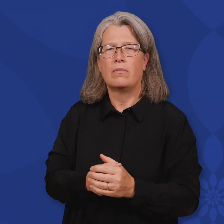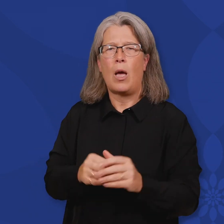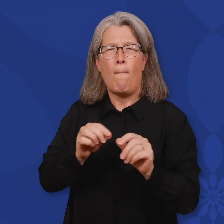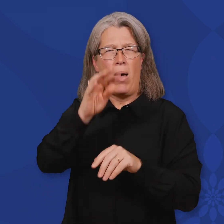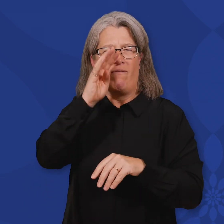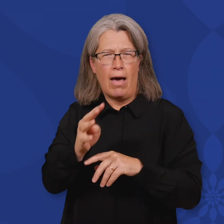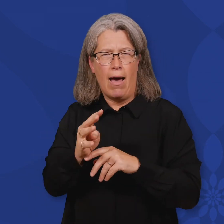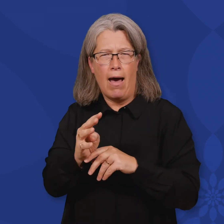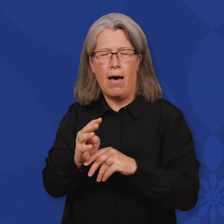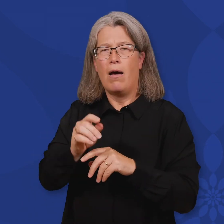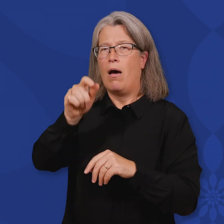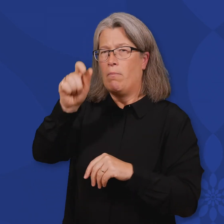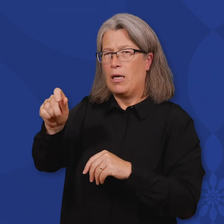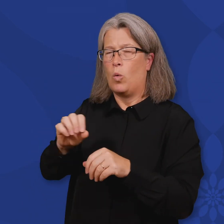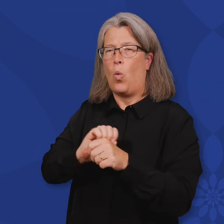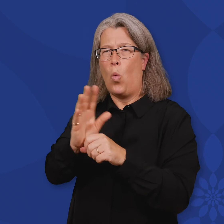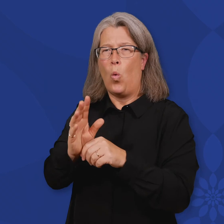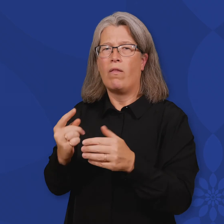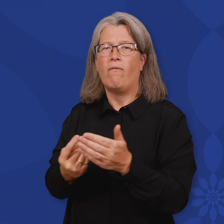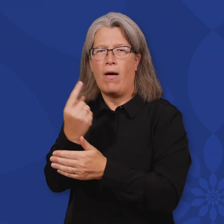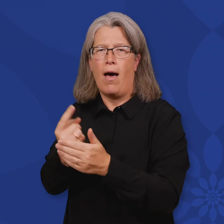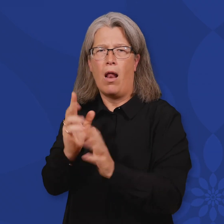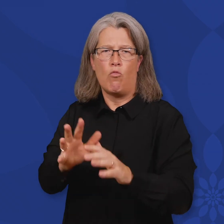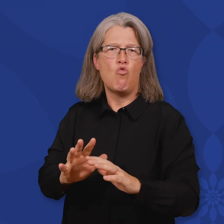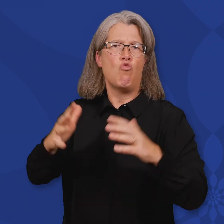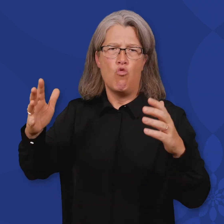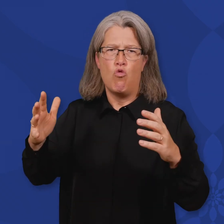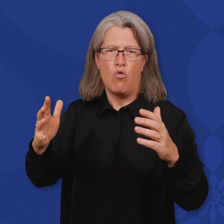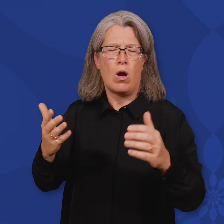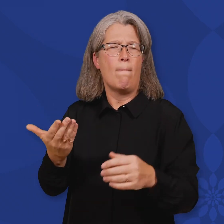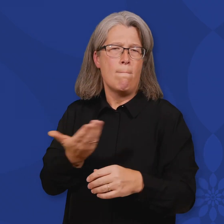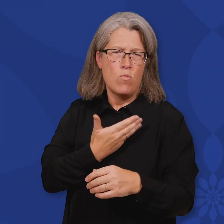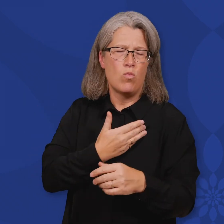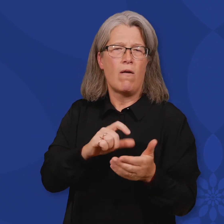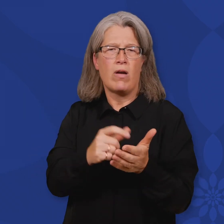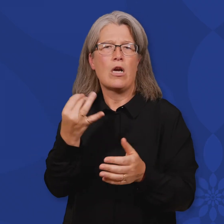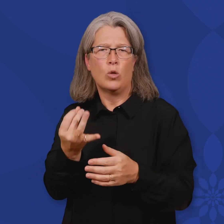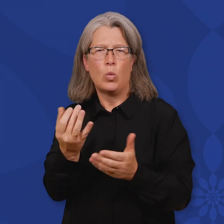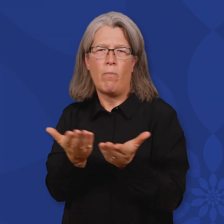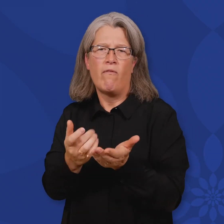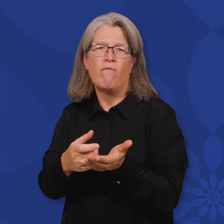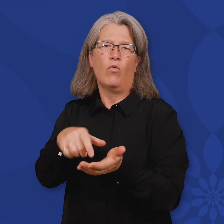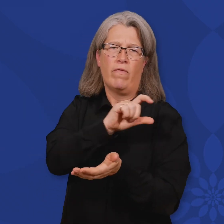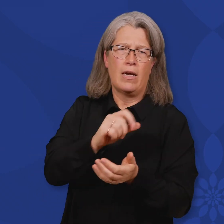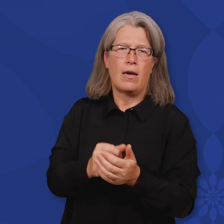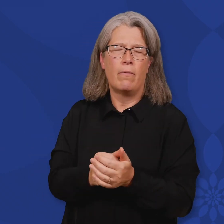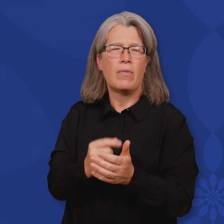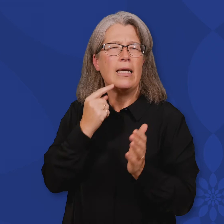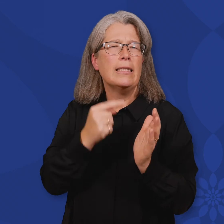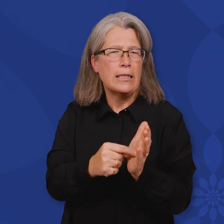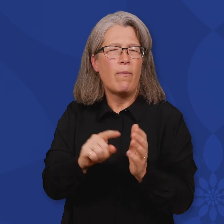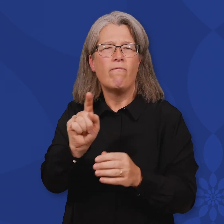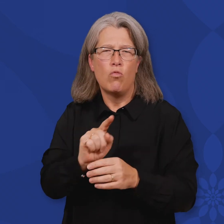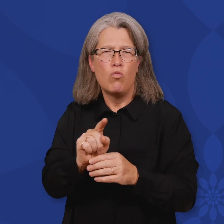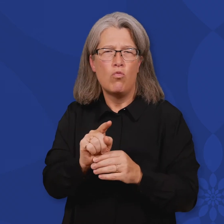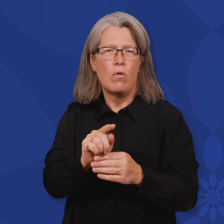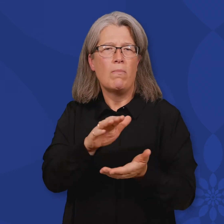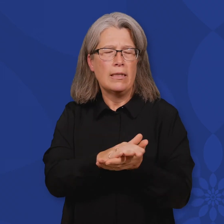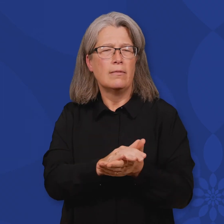Incidensen av coronavirusfall har ökat mångdubbelt i t.ex. Satakunta, Södra Savolax och -